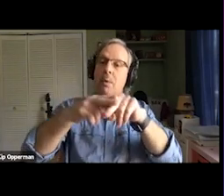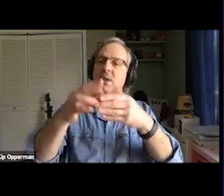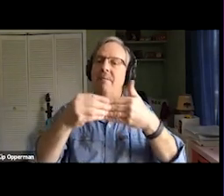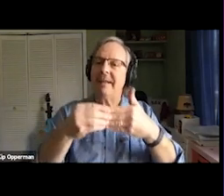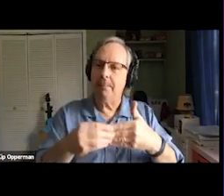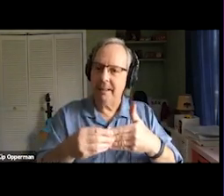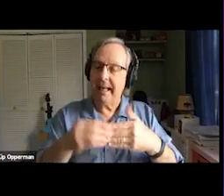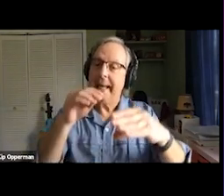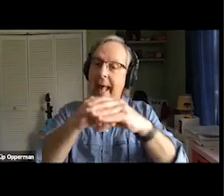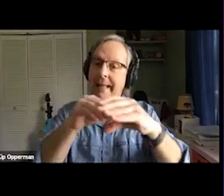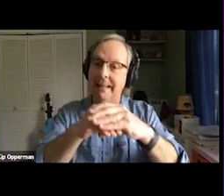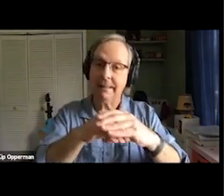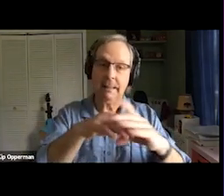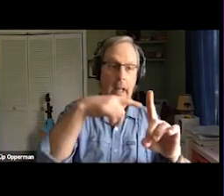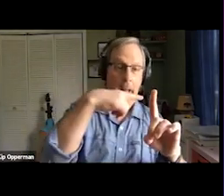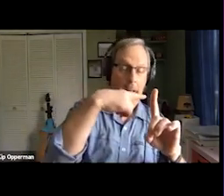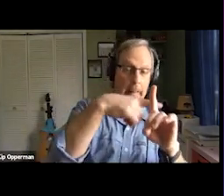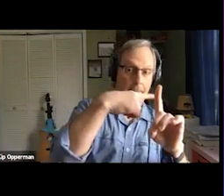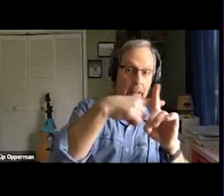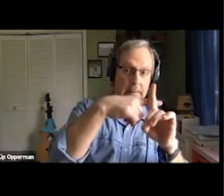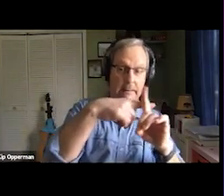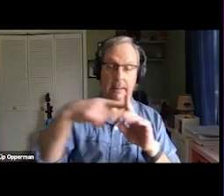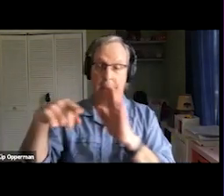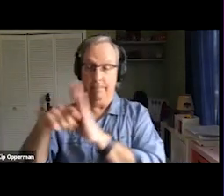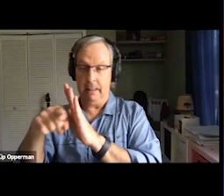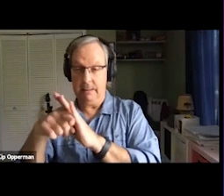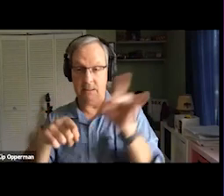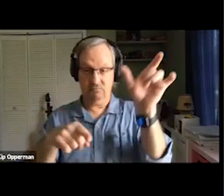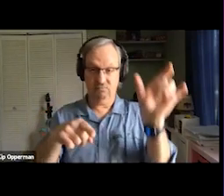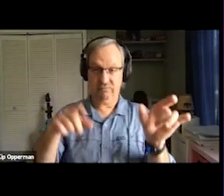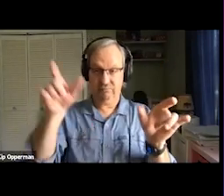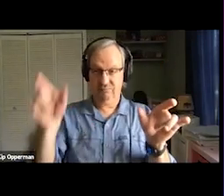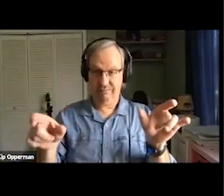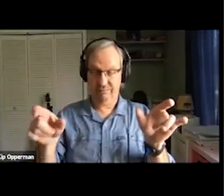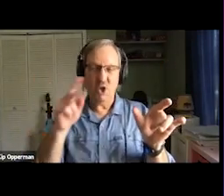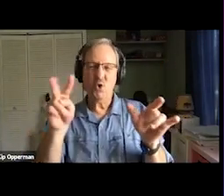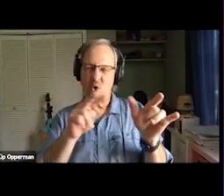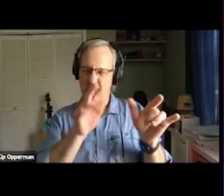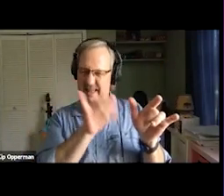Los pros y los contras de la telesalud. No me extenderé por el tiempo, pero pueden leer sobre esto en otra parte.